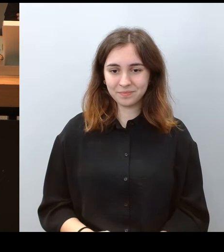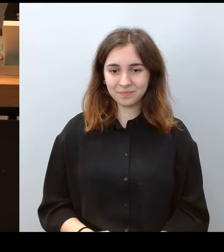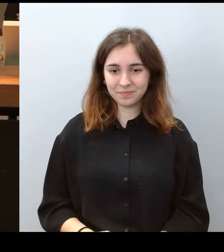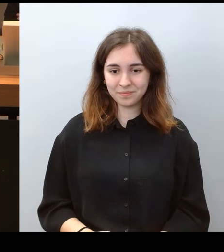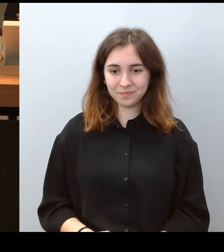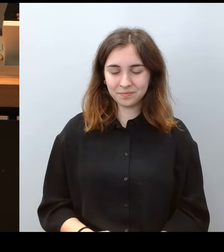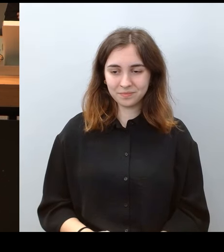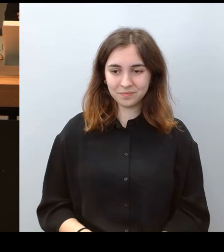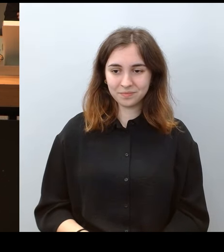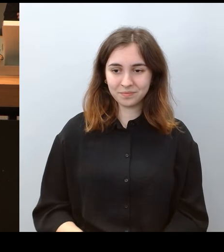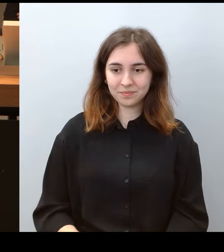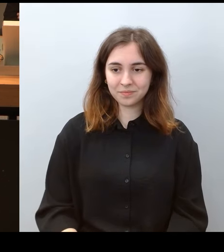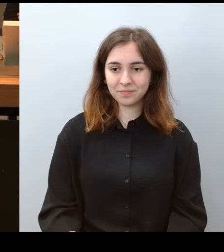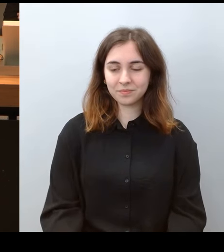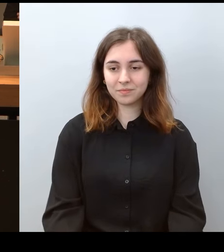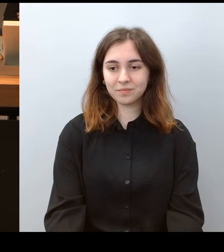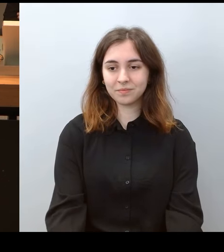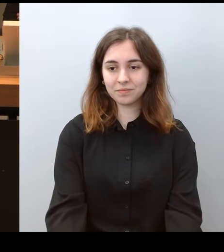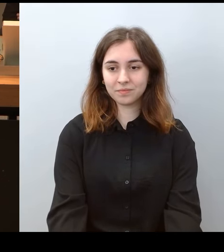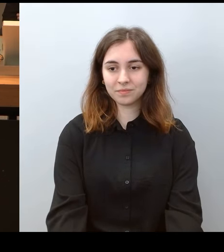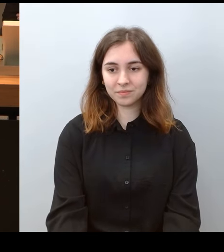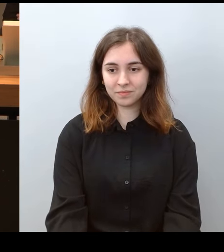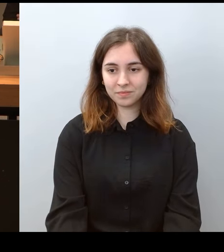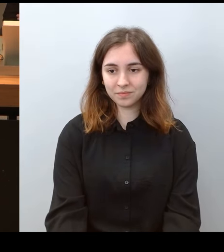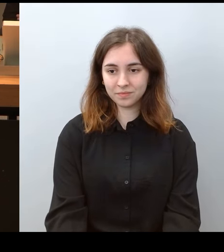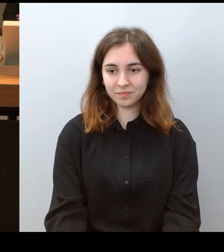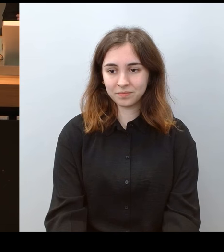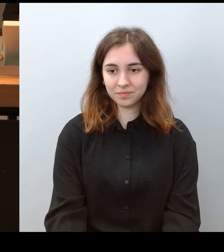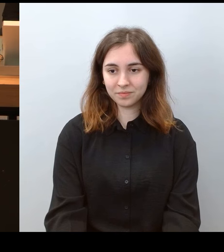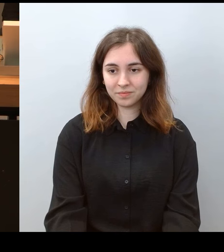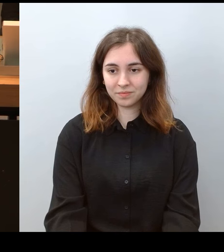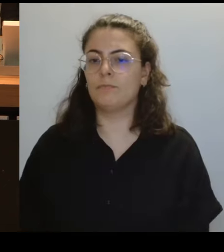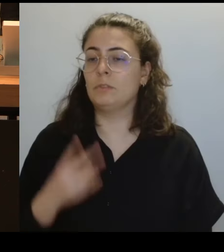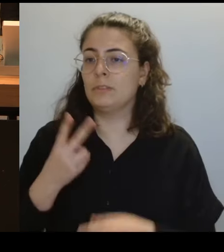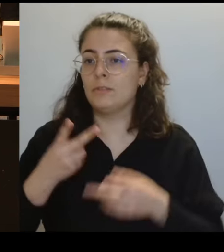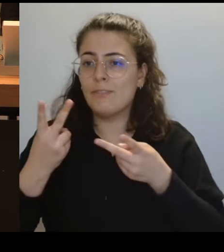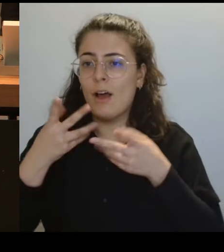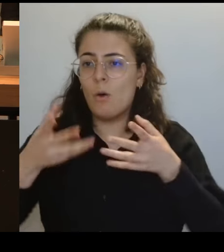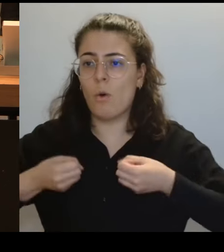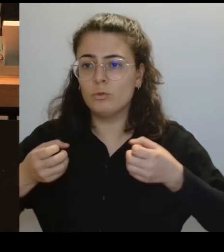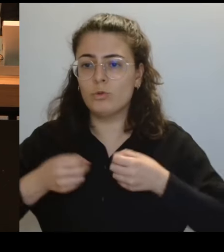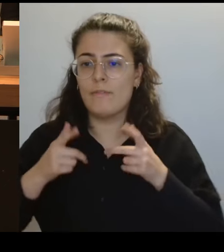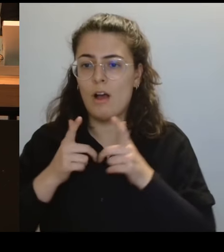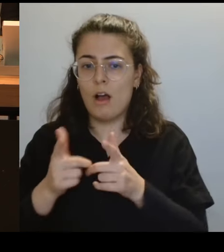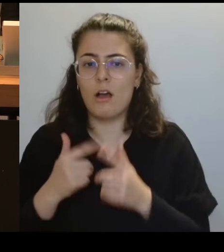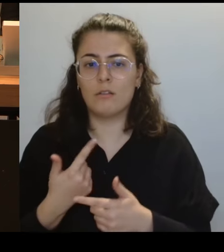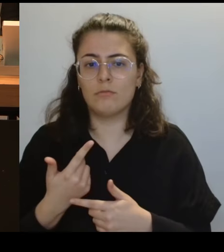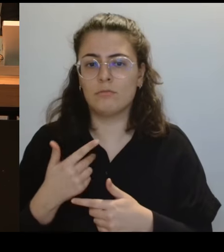bei Rollstuhlfahrerinnen nicht ungewöhnlich ist, einer starken Gehbehinderung oder einer Inkontinenz auf